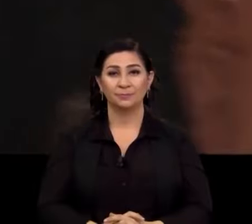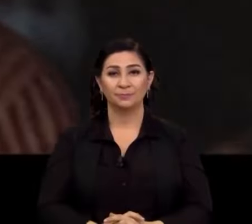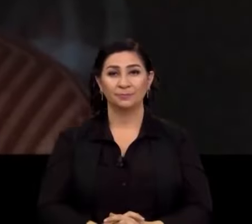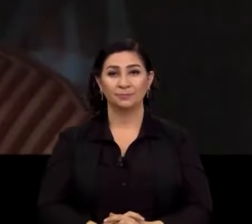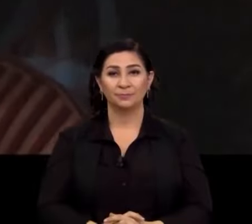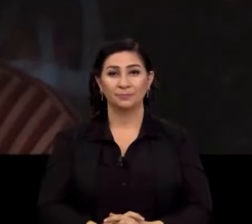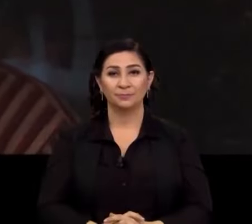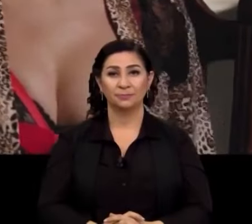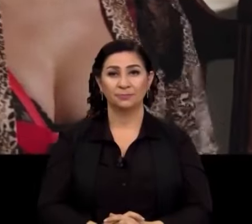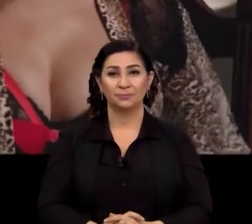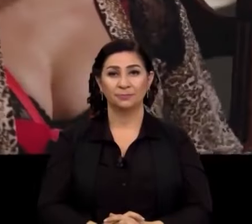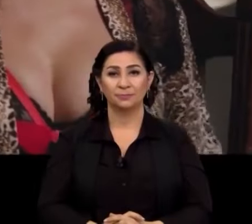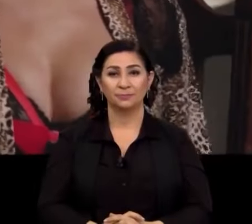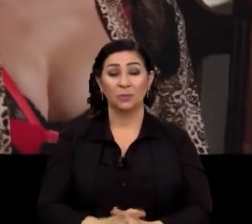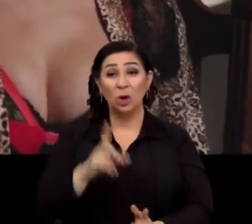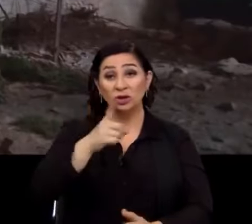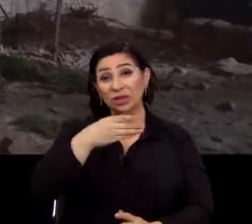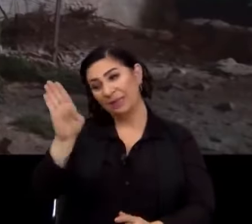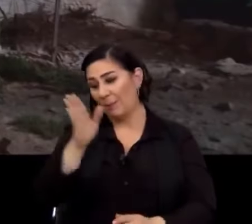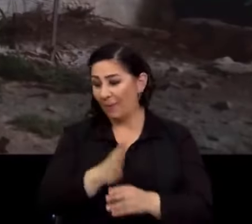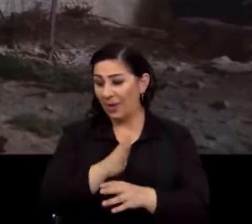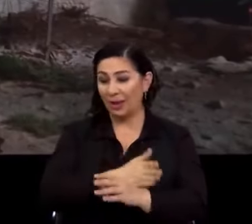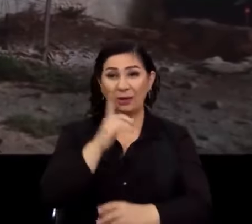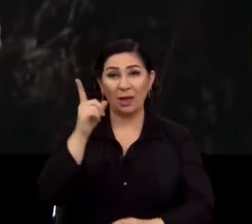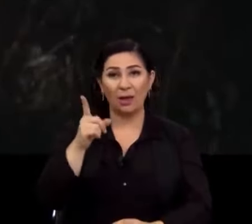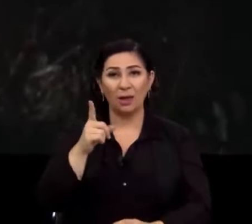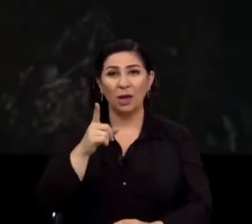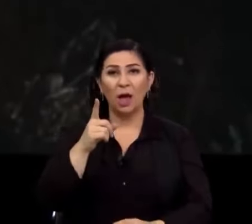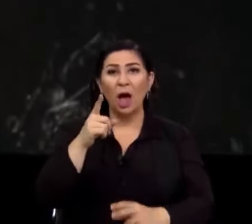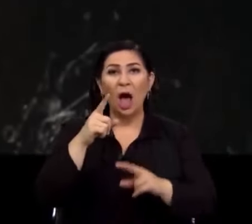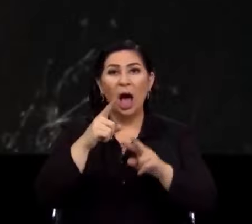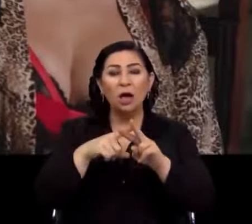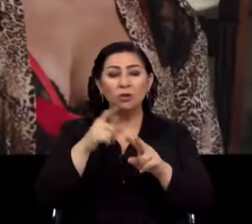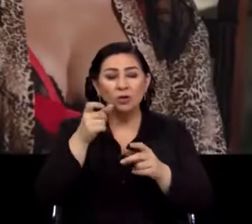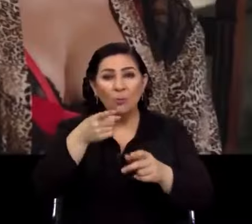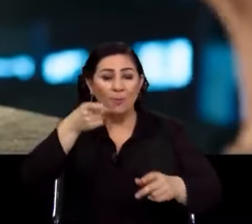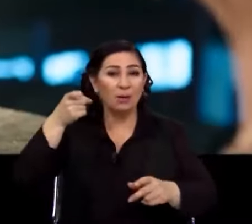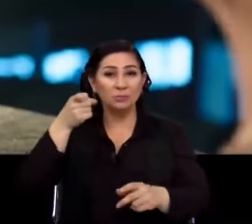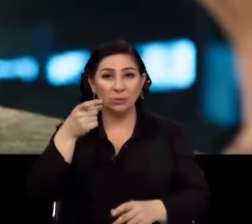mü Bence git memlekete yani koskoca atom mühendisinin aklına gelen bu mudur seni